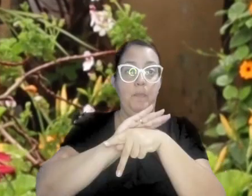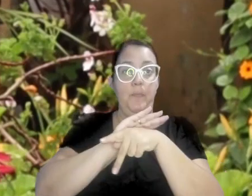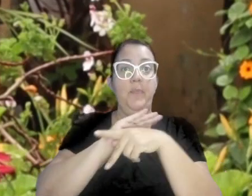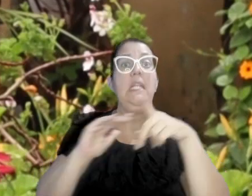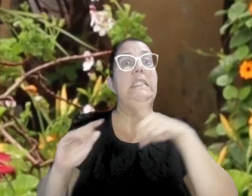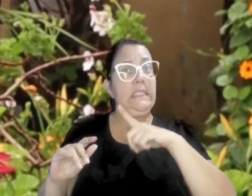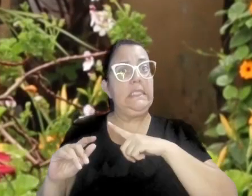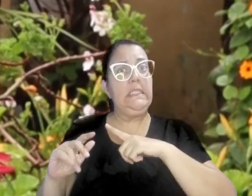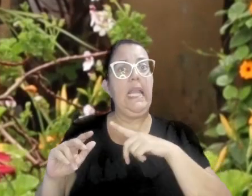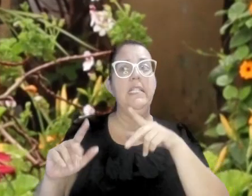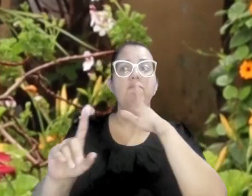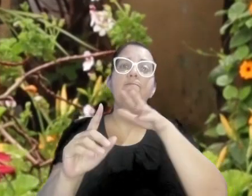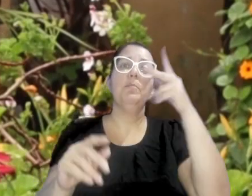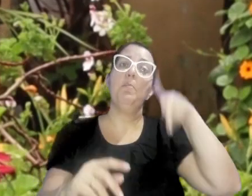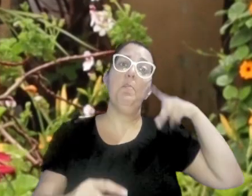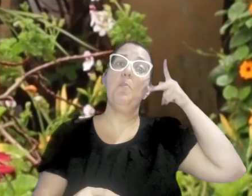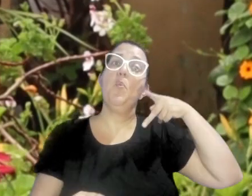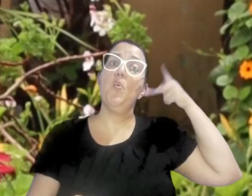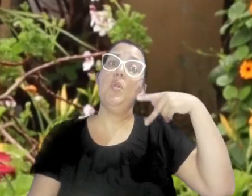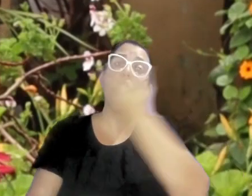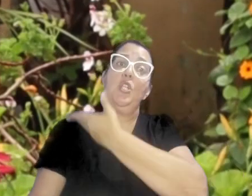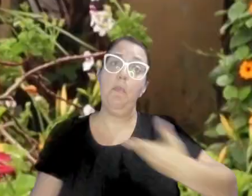desse grande espectro das políticas públicas.